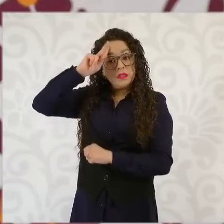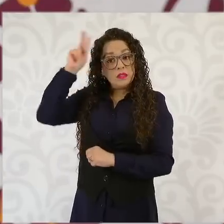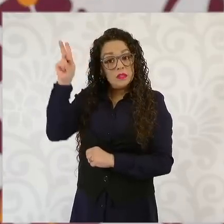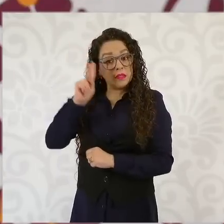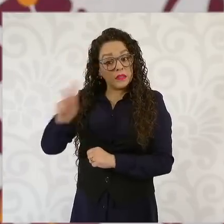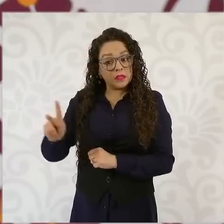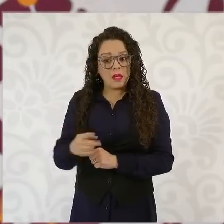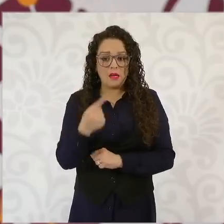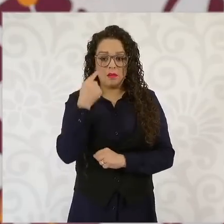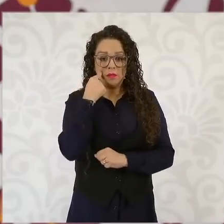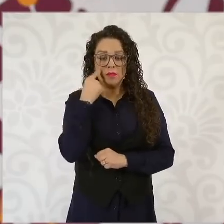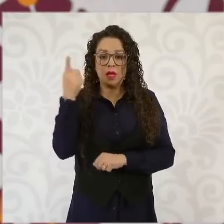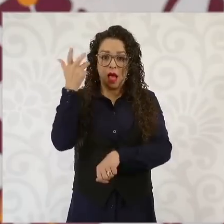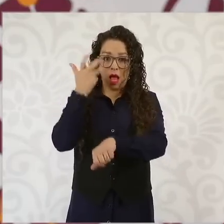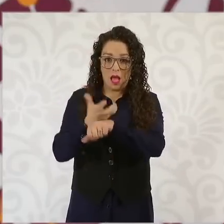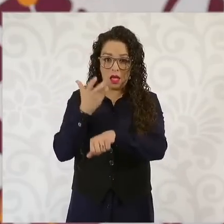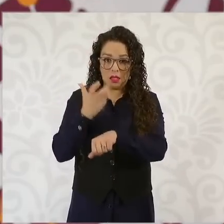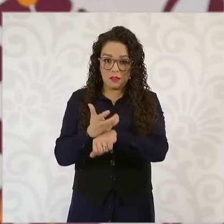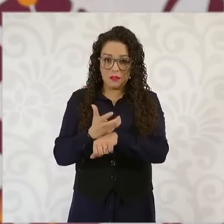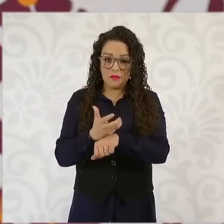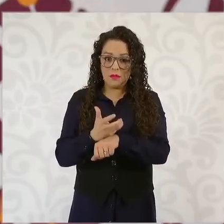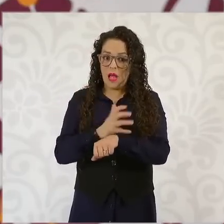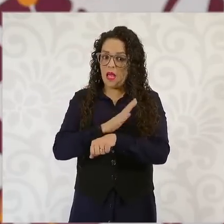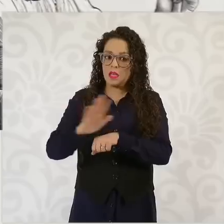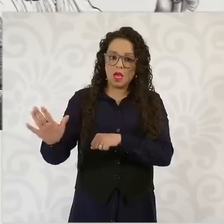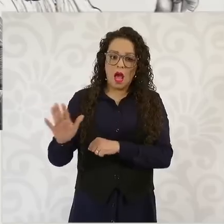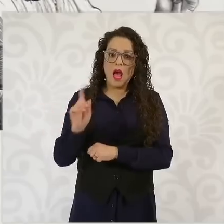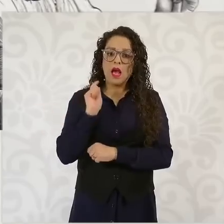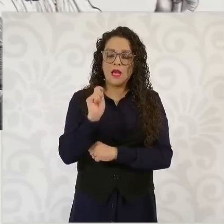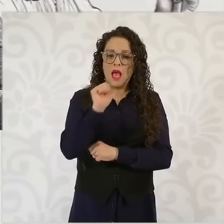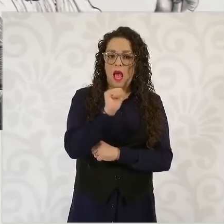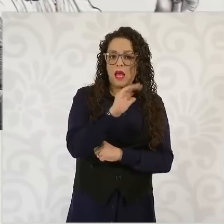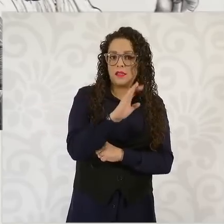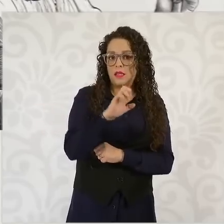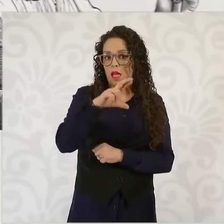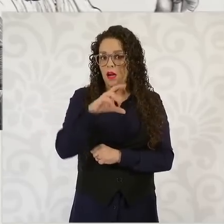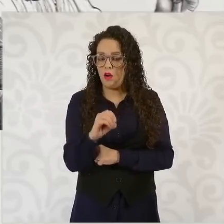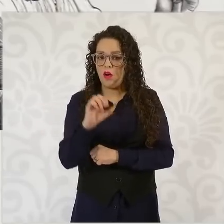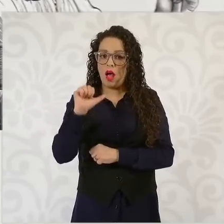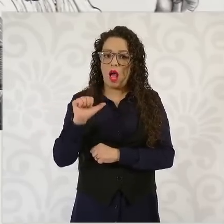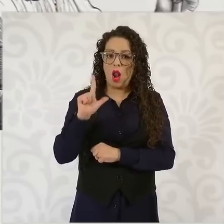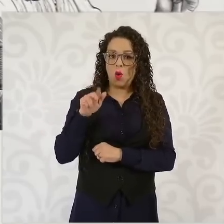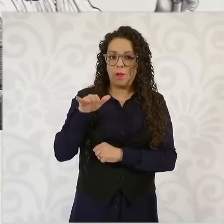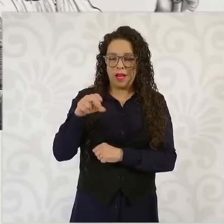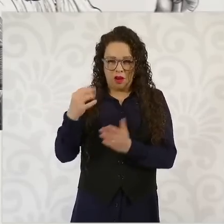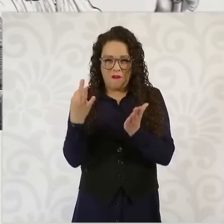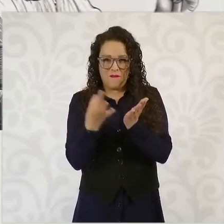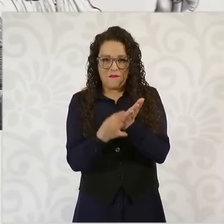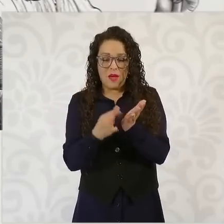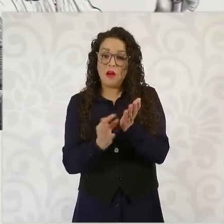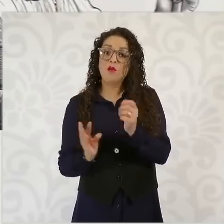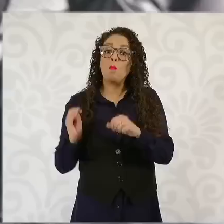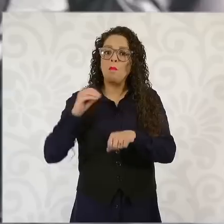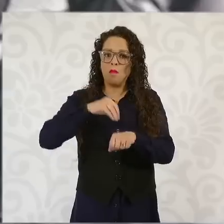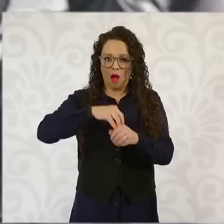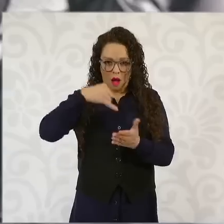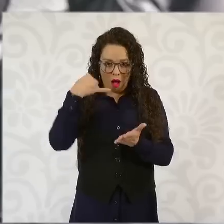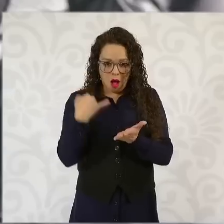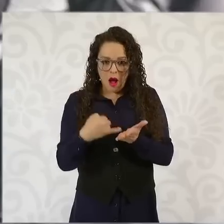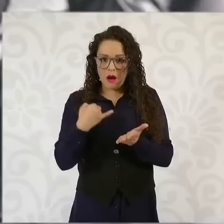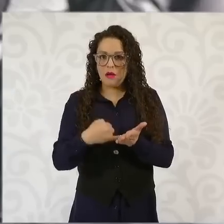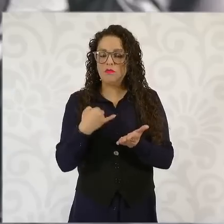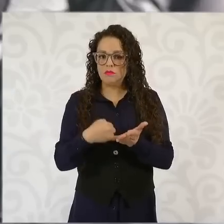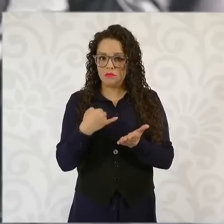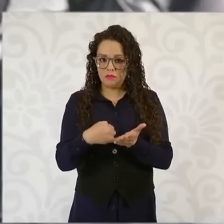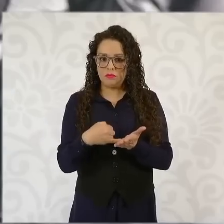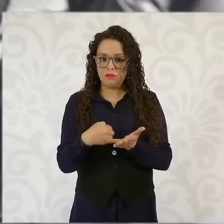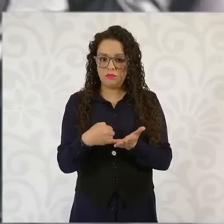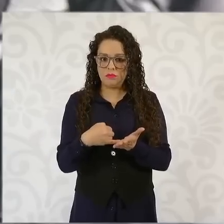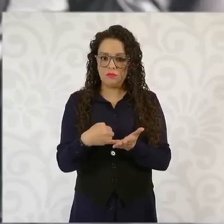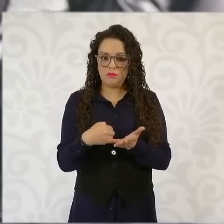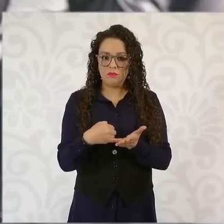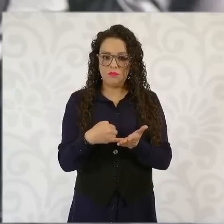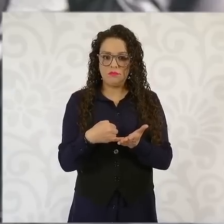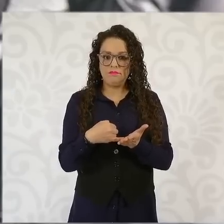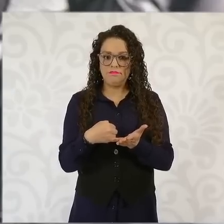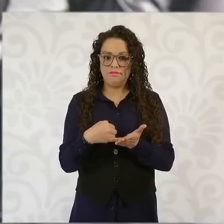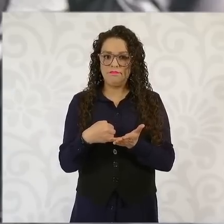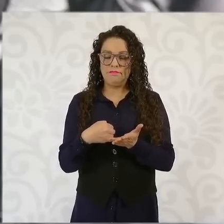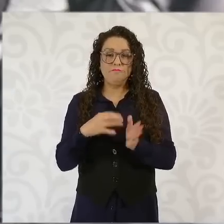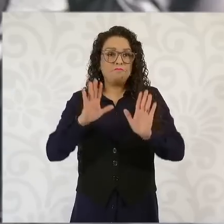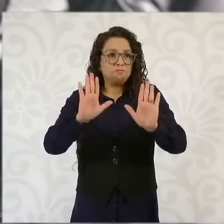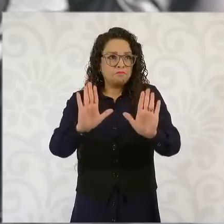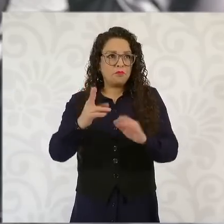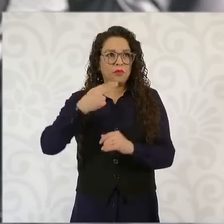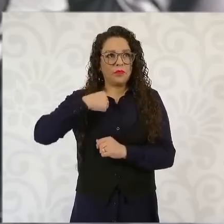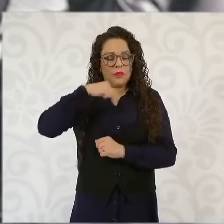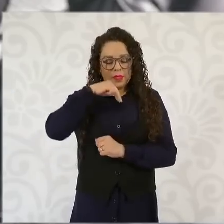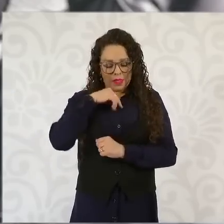tarifa general global al acero y al aluminio a nosotros nos parece una mala idea porque la